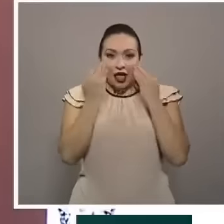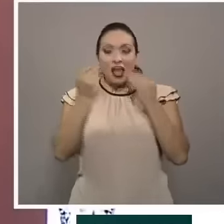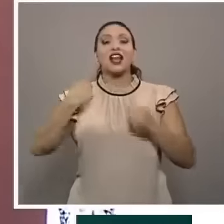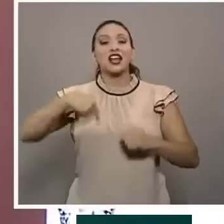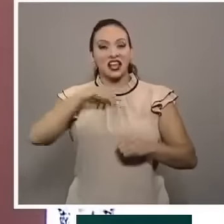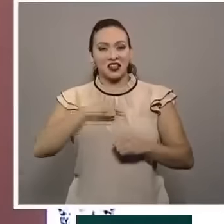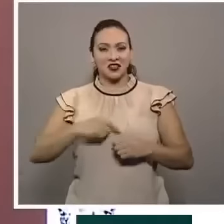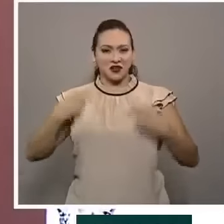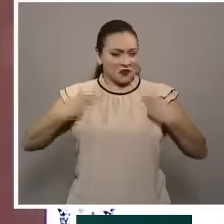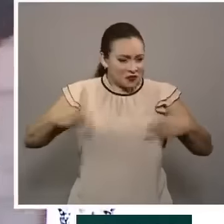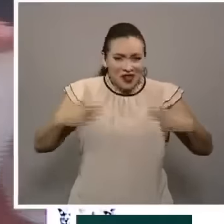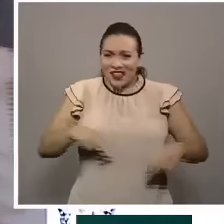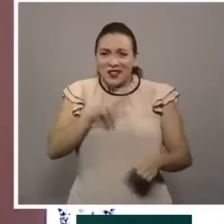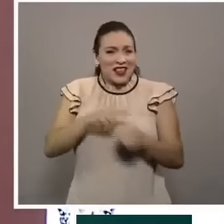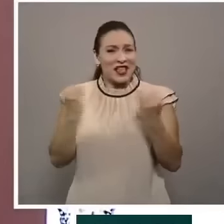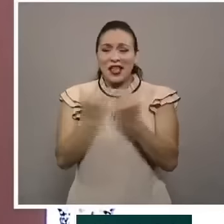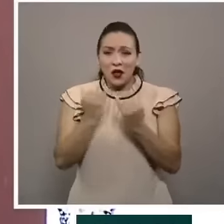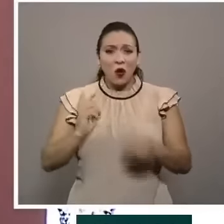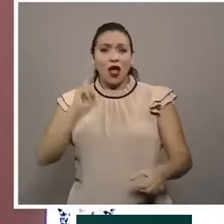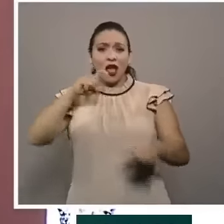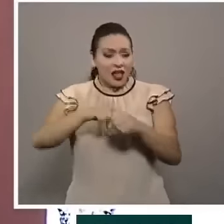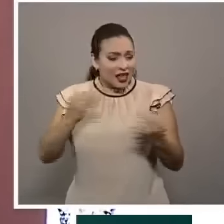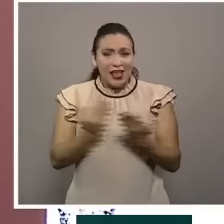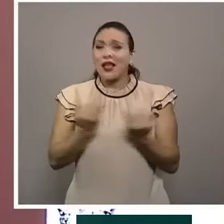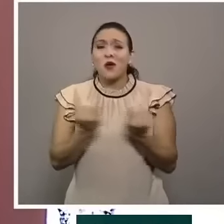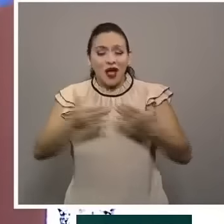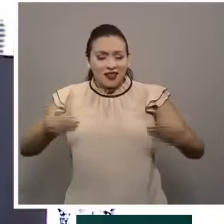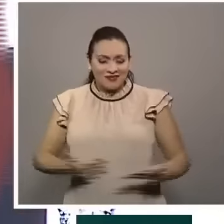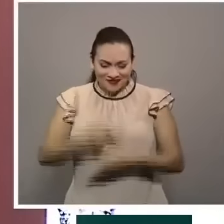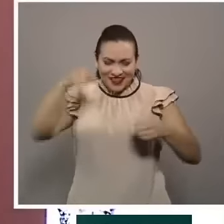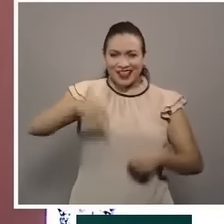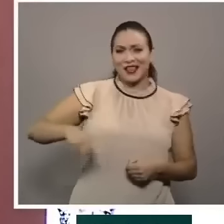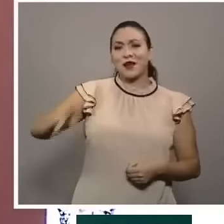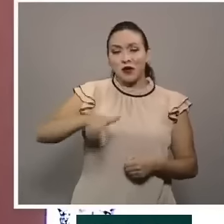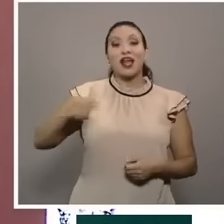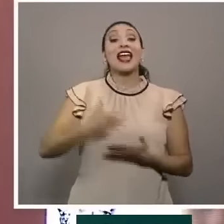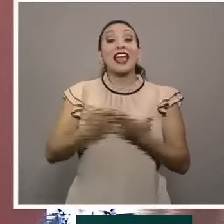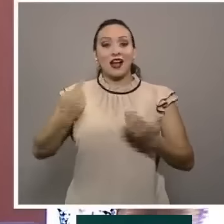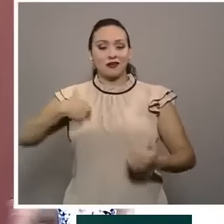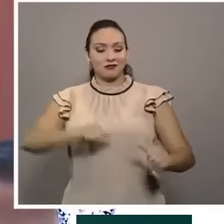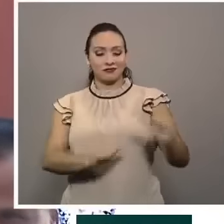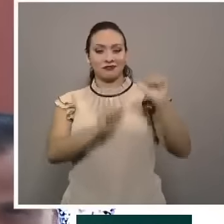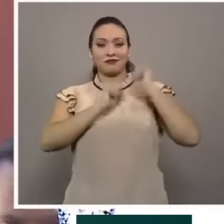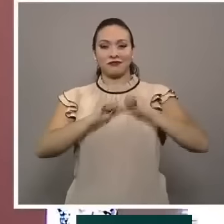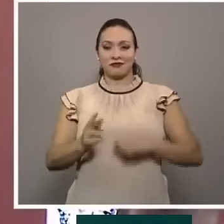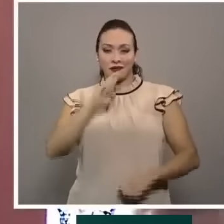que pertenecemos al pueblo quienes hacemos justicia. Que ustedes vean cómo deliberamos,